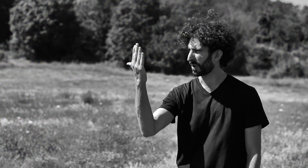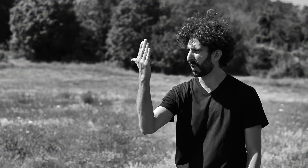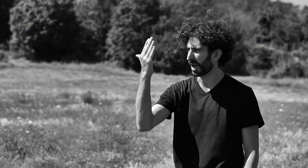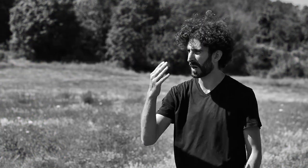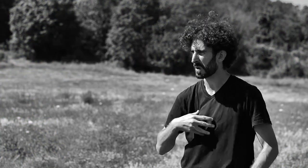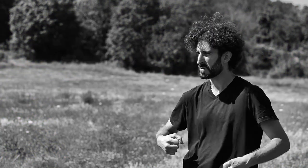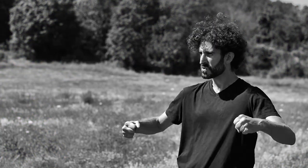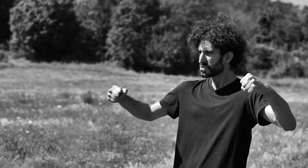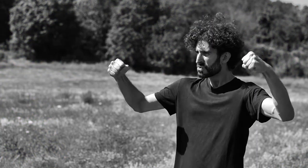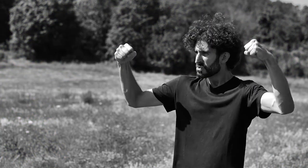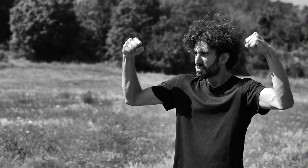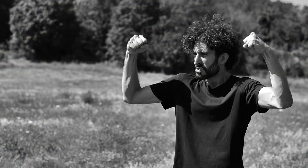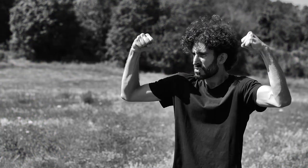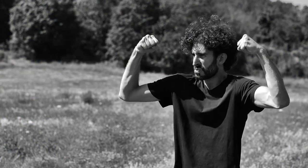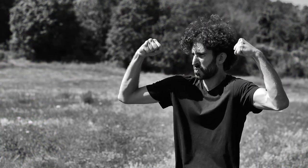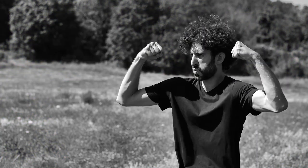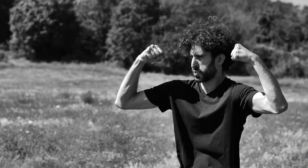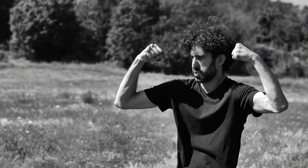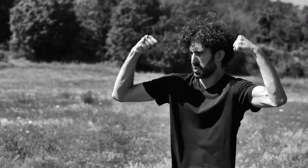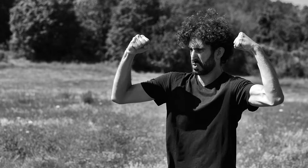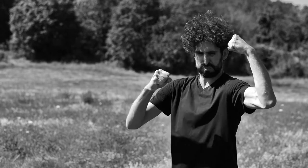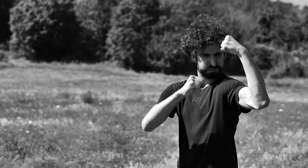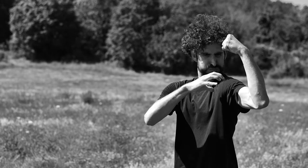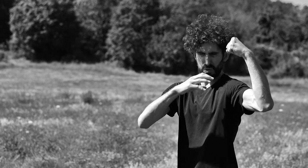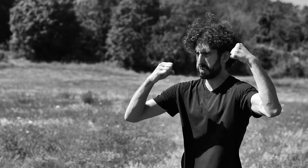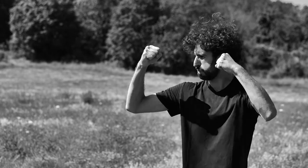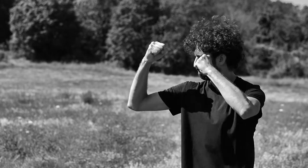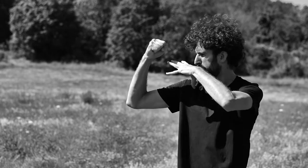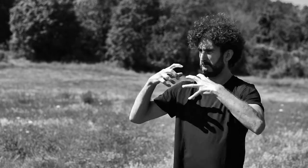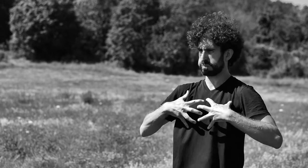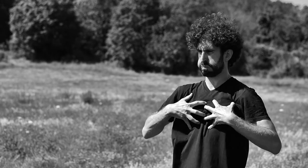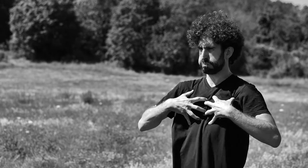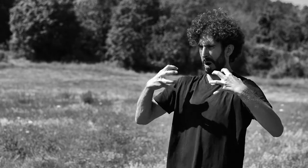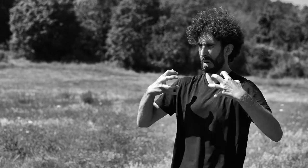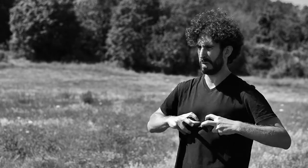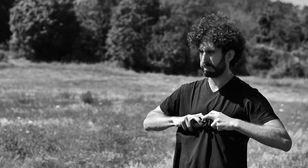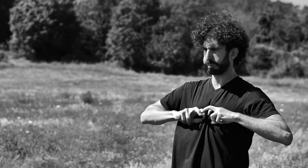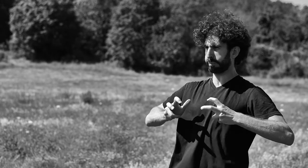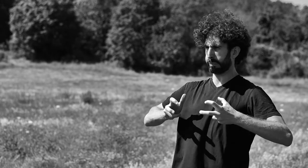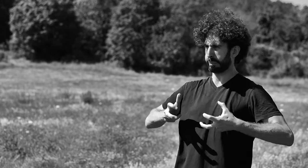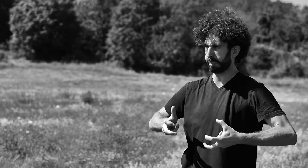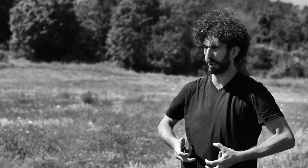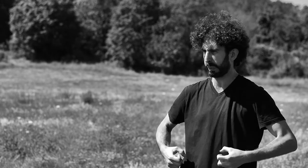* Regarde ses muscles dans le miroir * * Pectoraux et abdominaux développés *